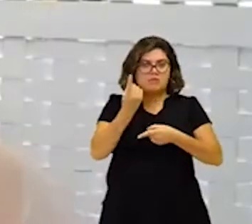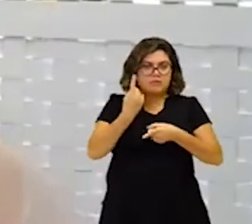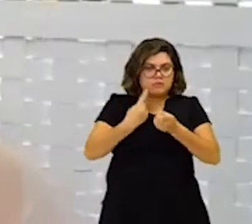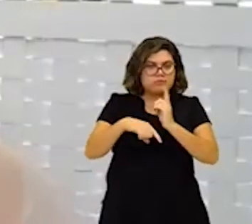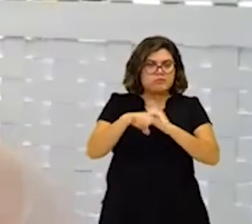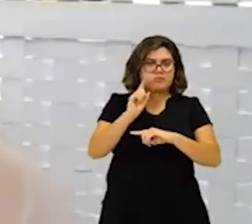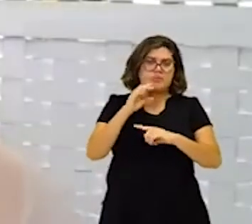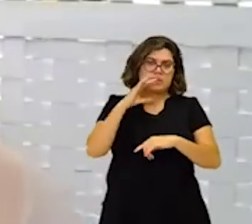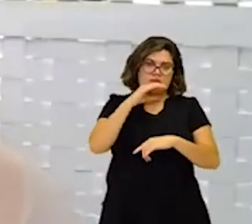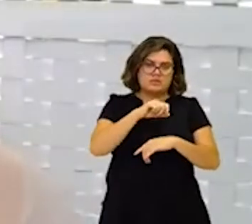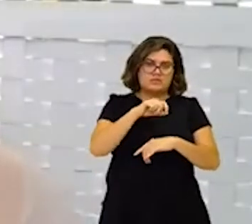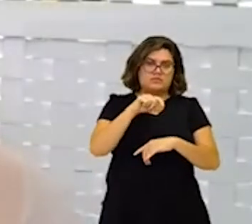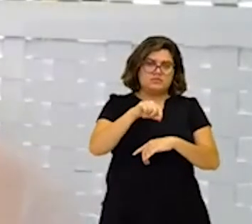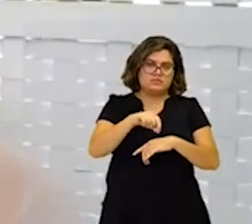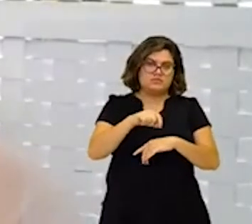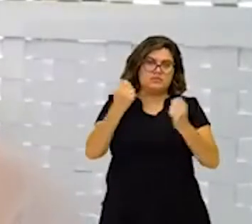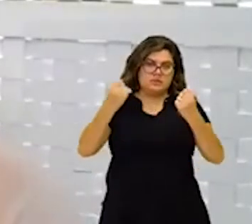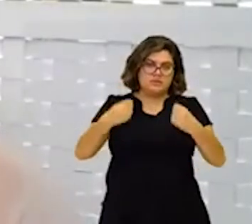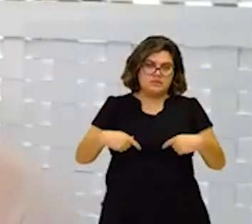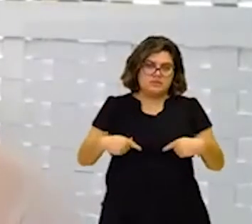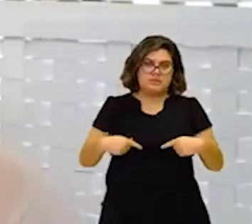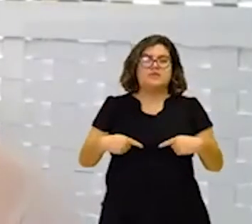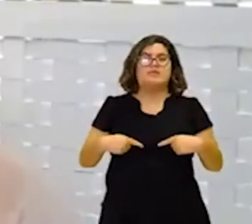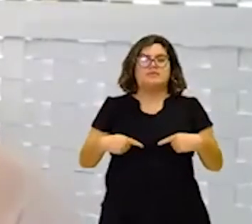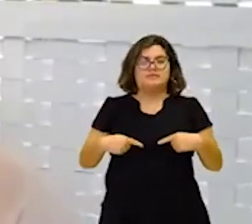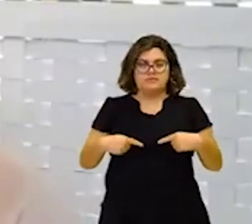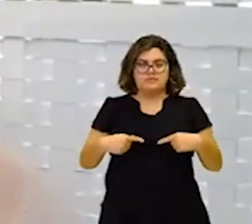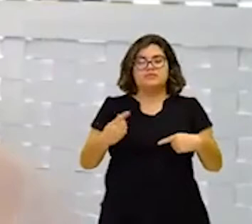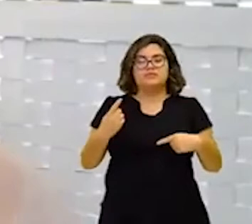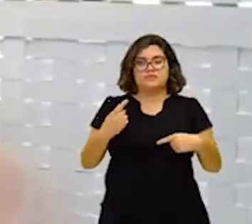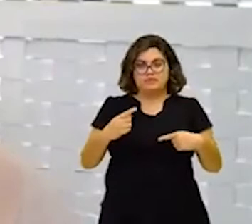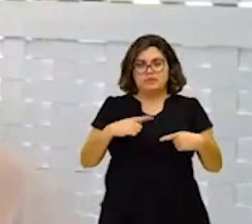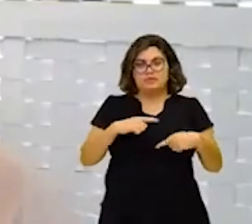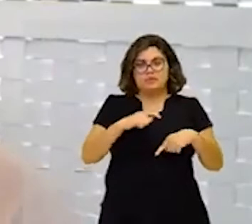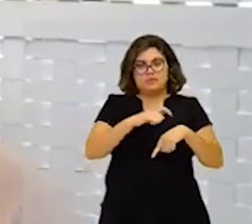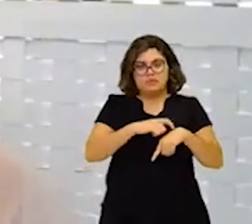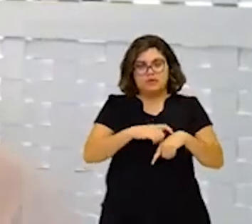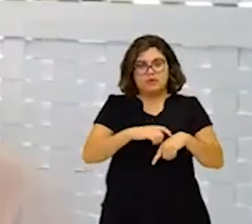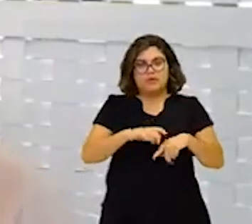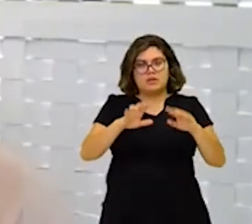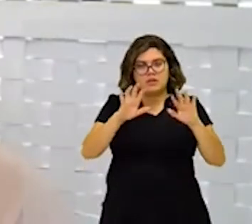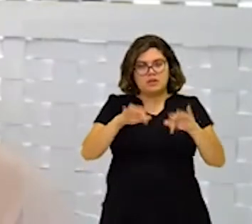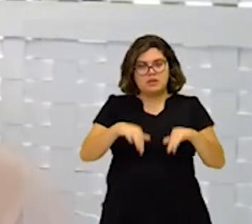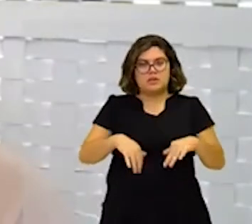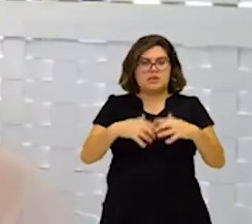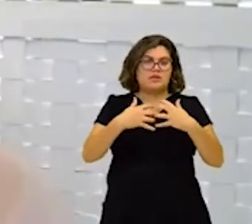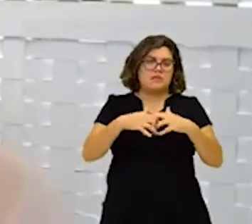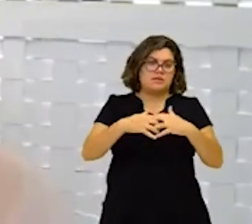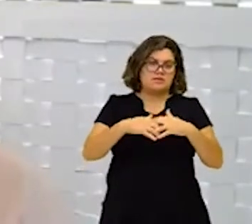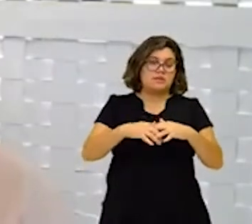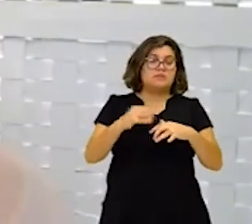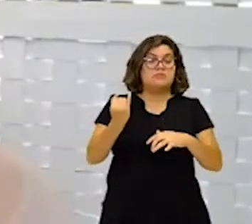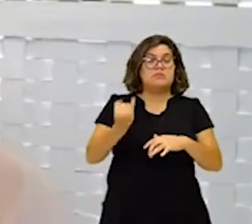nosso grande desafio para entender um ferramenta de reflexão acho que é importante lembrar e no